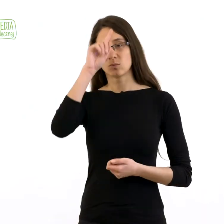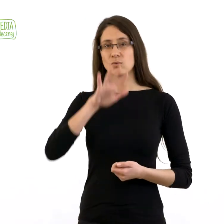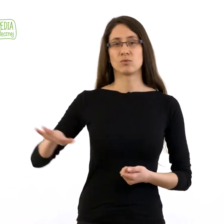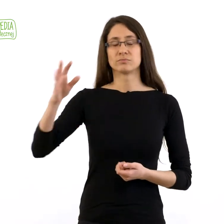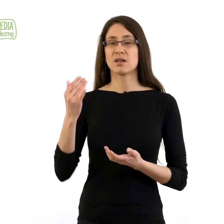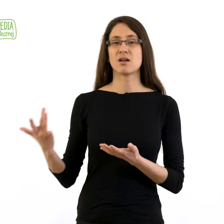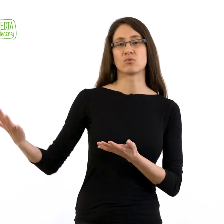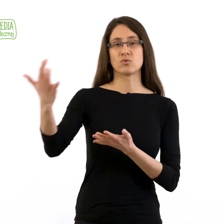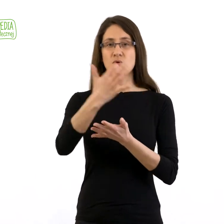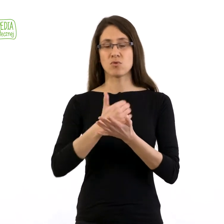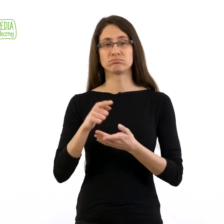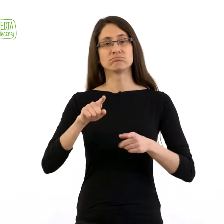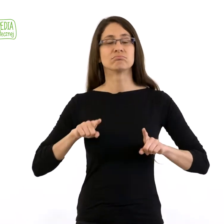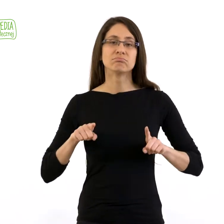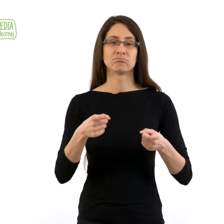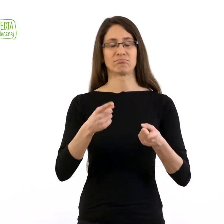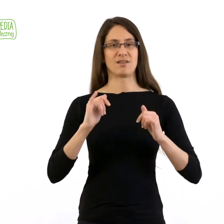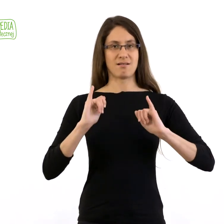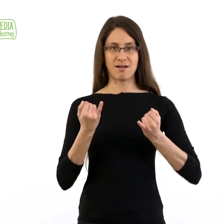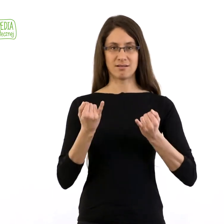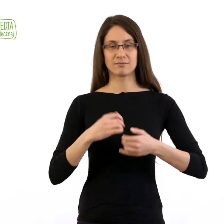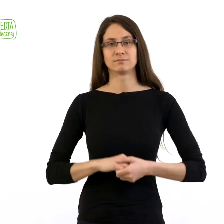Jak zorganizować zbiórkę publiczną?